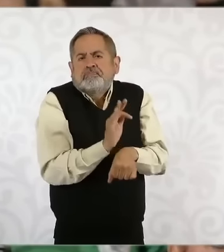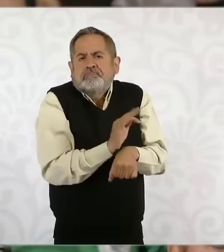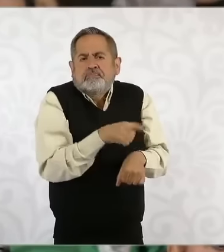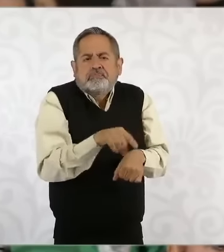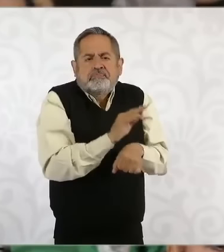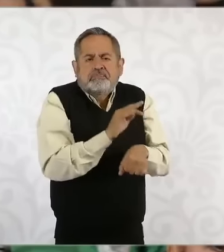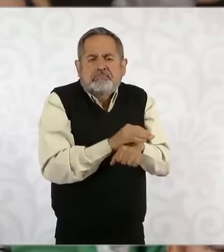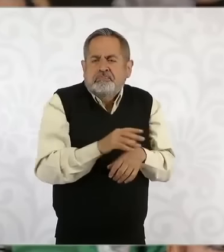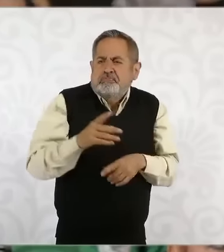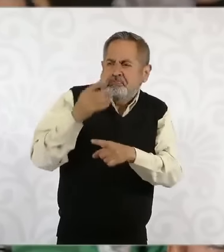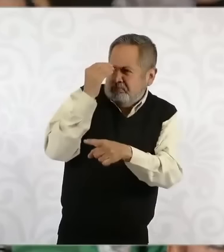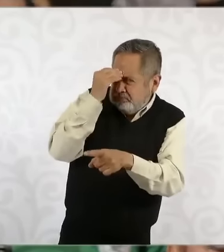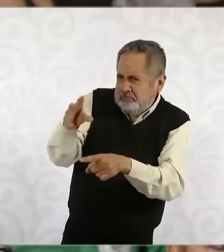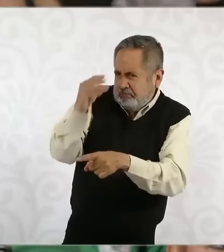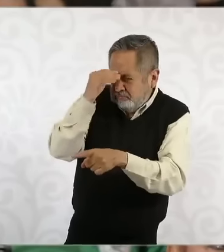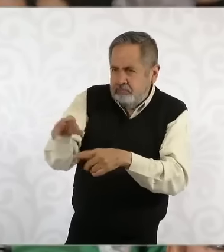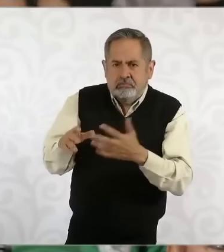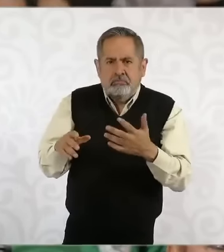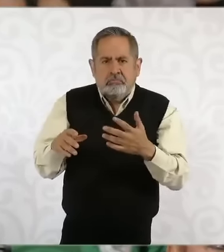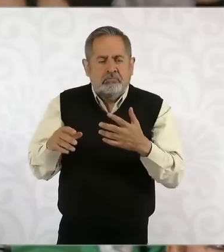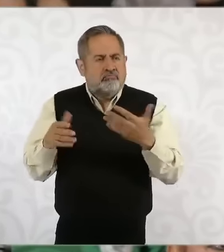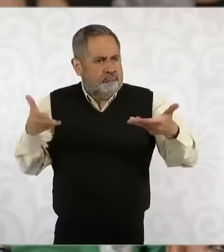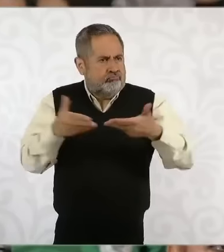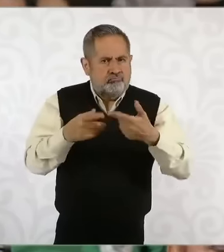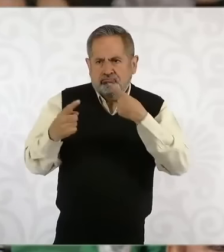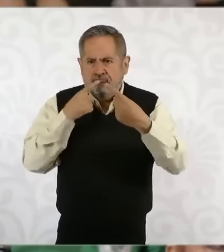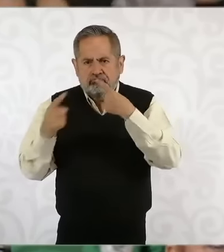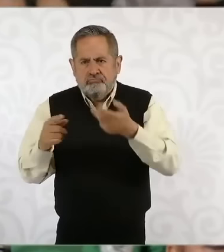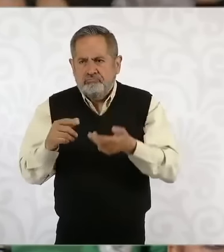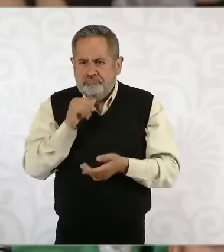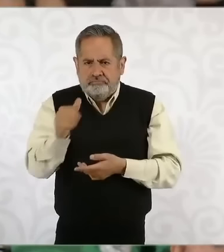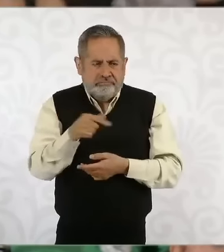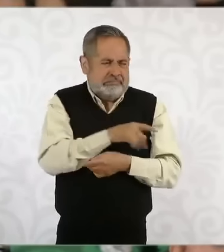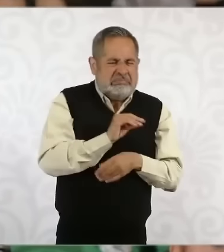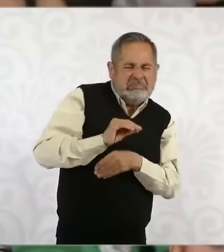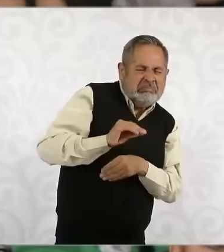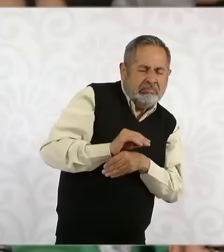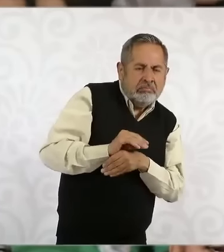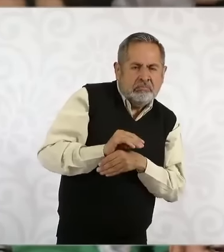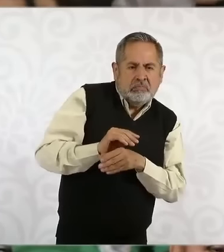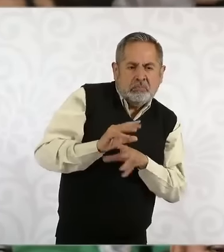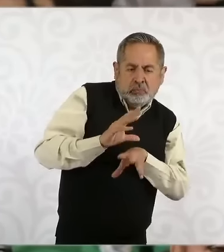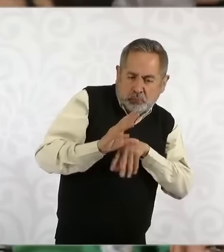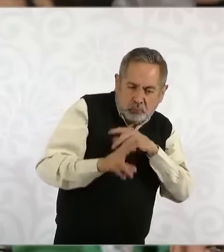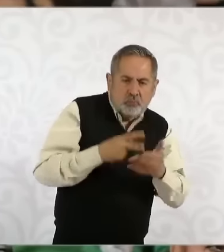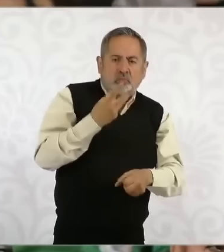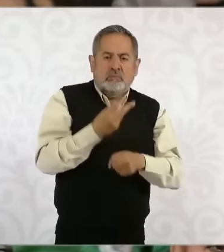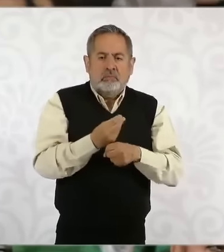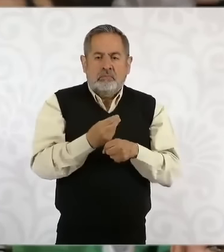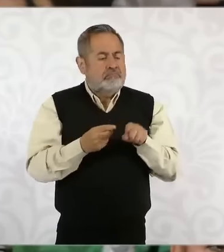perder el debate público, presidenta, para que regrese la extrema derecha para que se